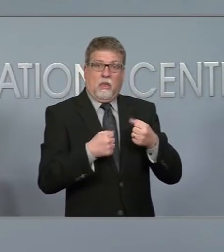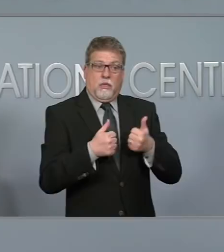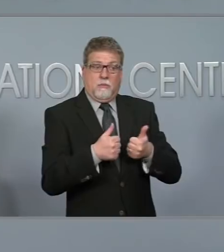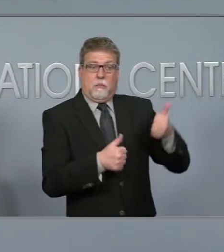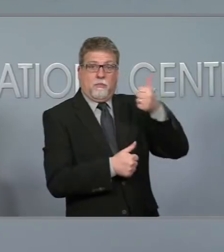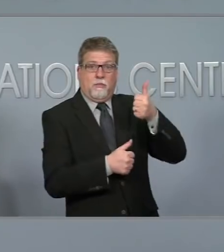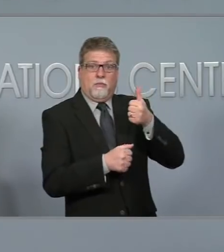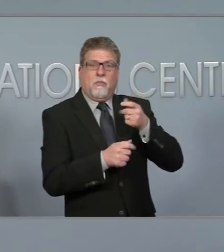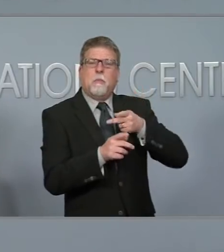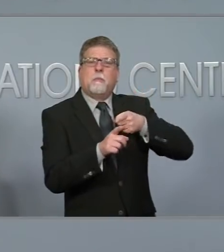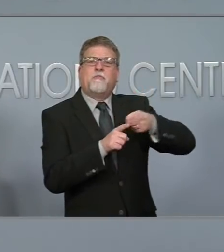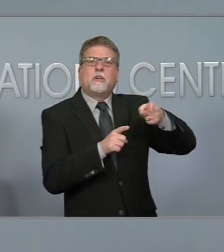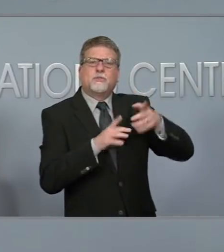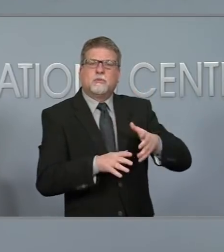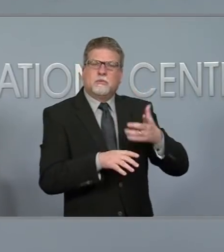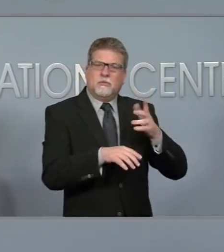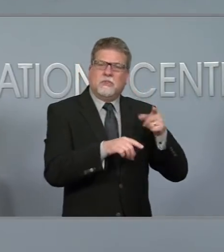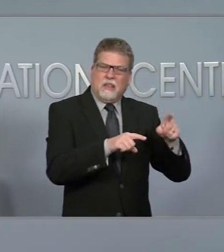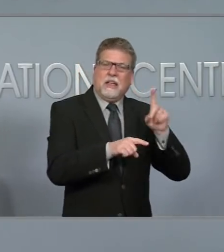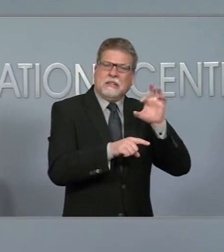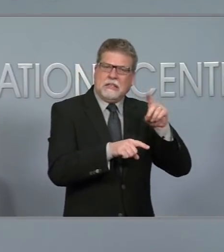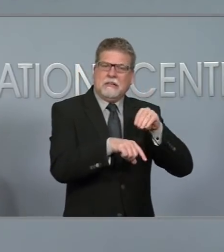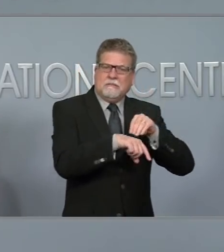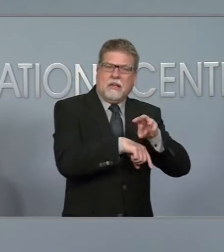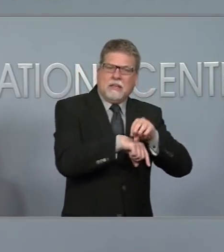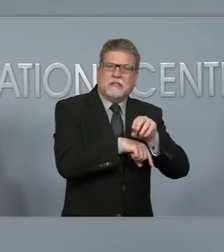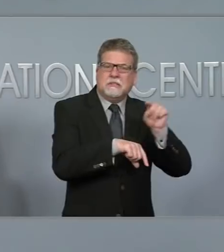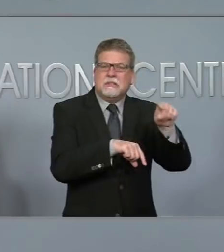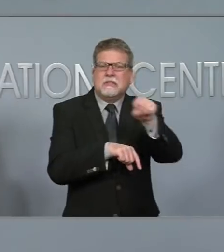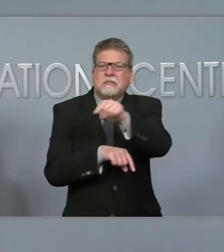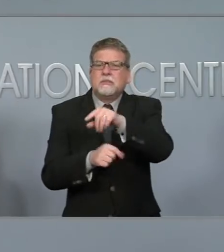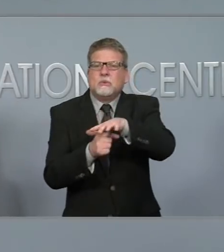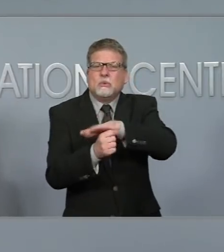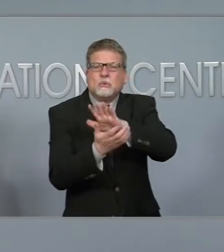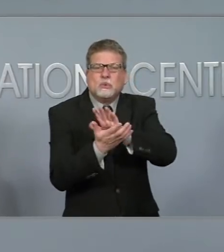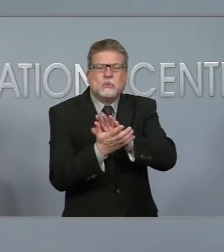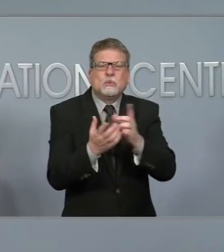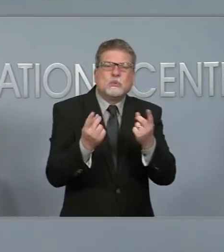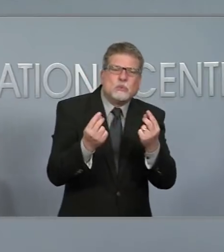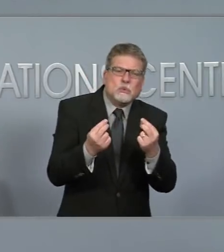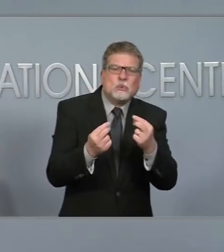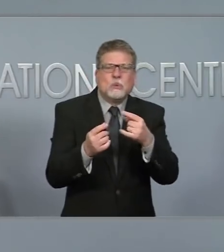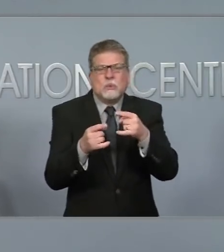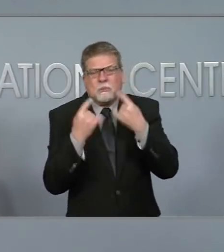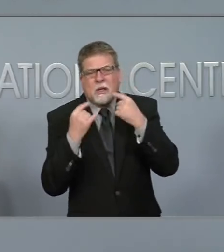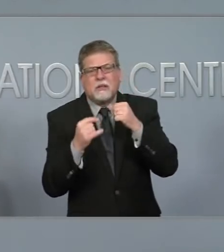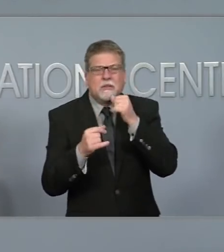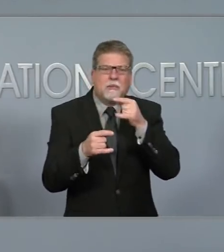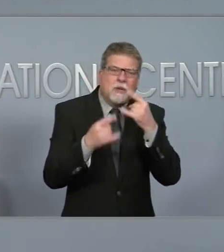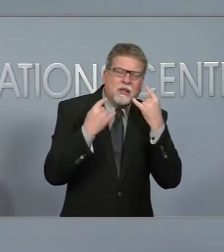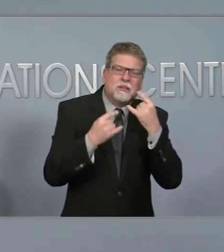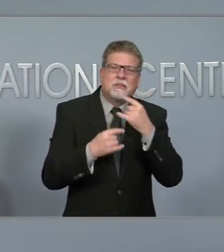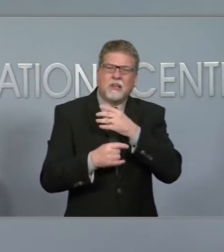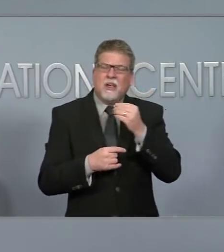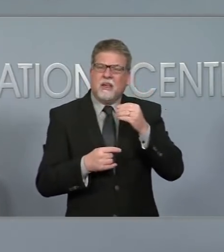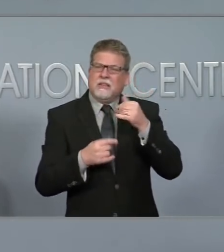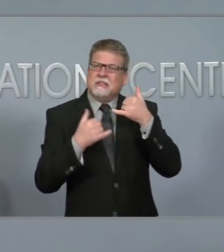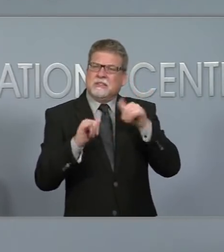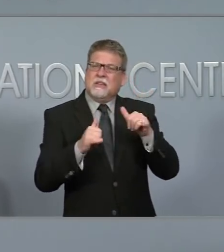Dantzaris tenemos el día de hoy.